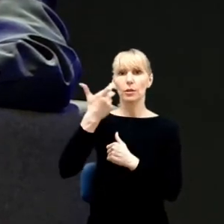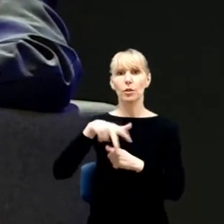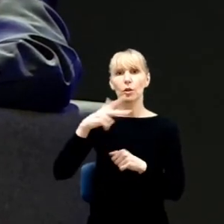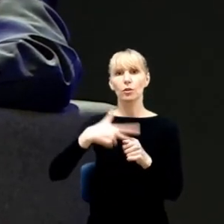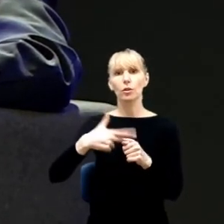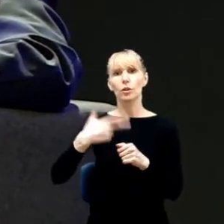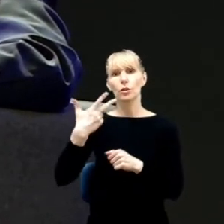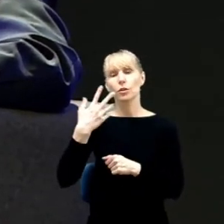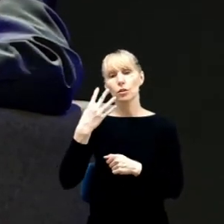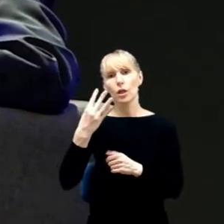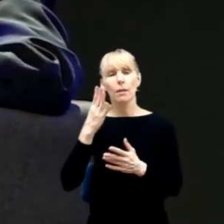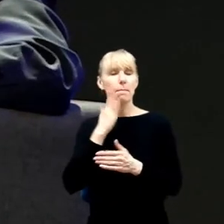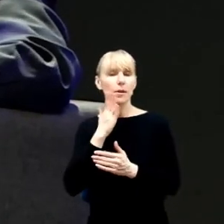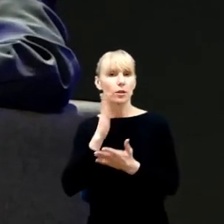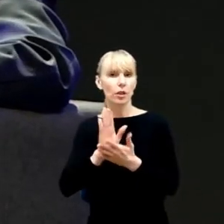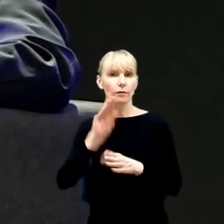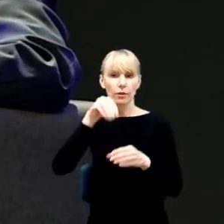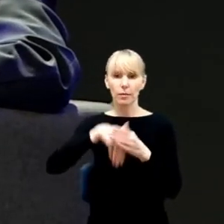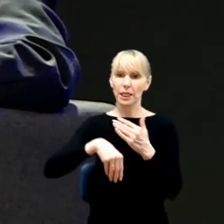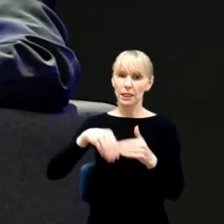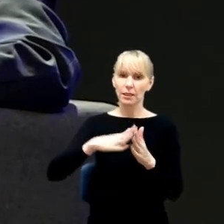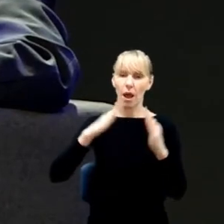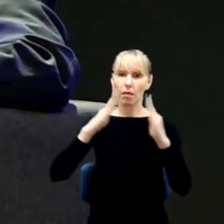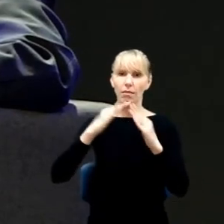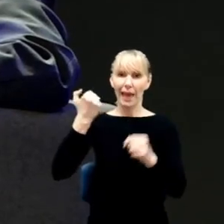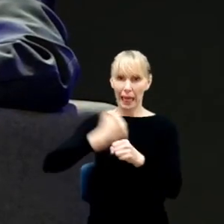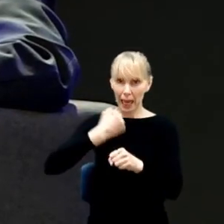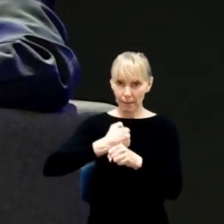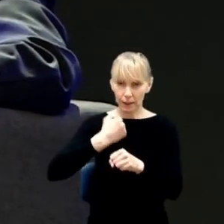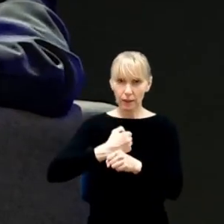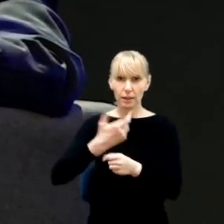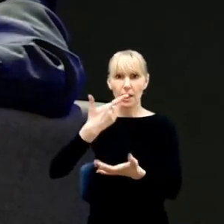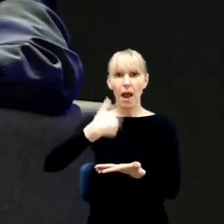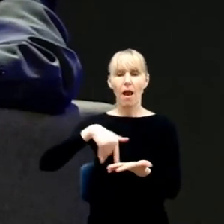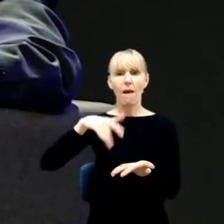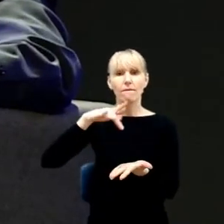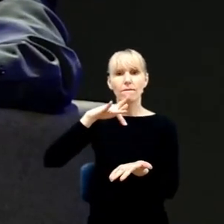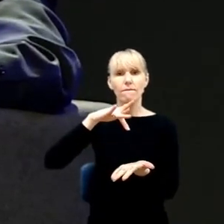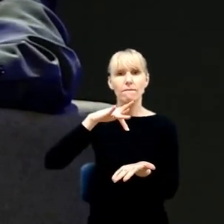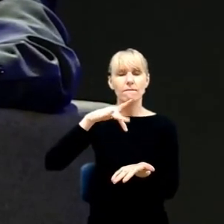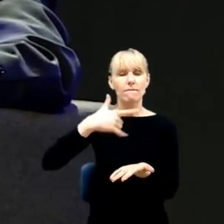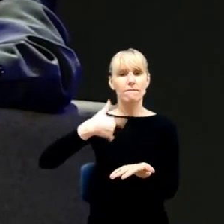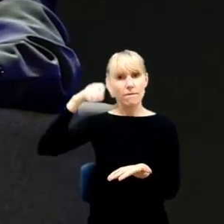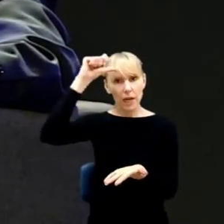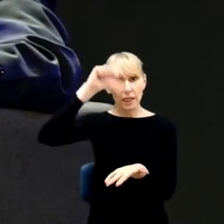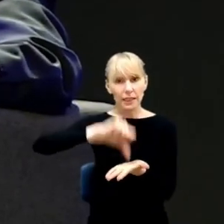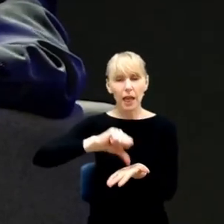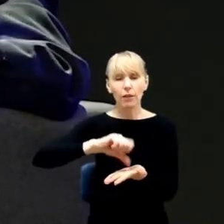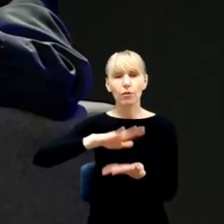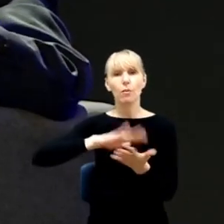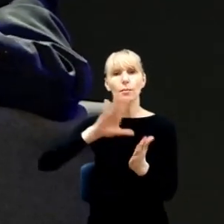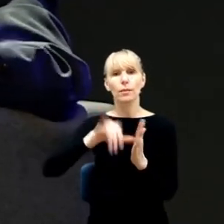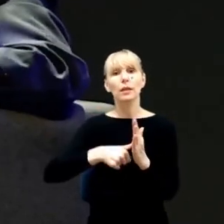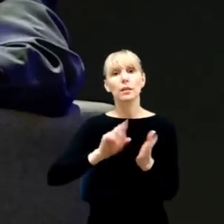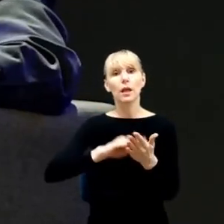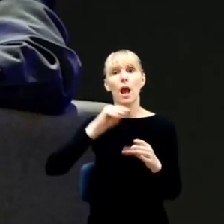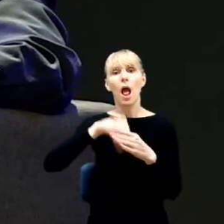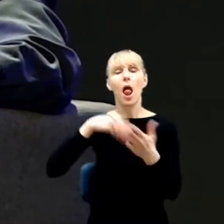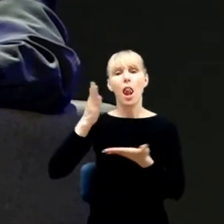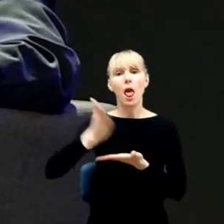Zresztą kolejne realizacje to chcemy robić w centrum miasta jako element rewitalizacji tego miasta, czyli wprowadzanie tak naprawdę